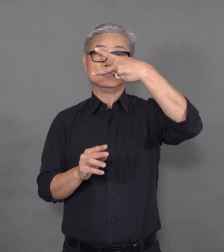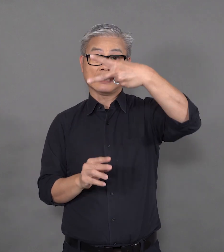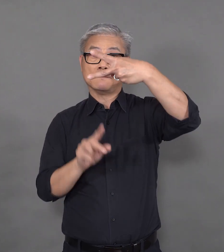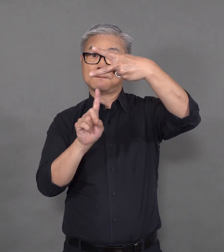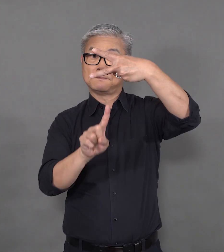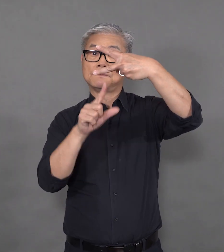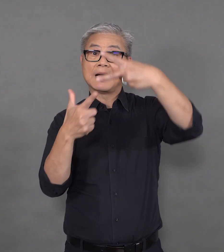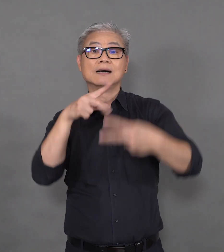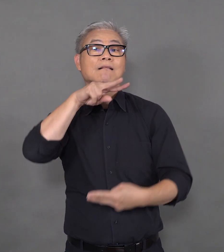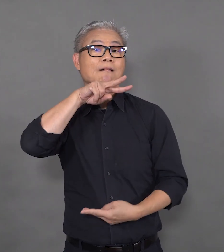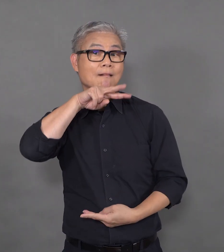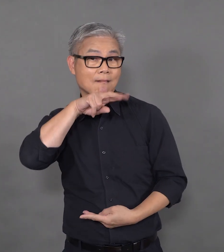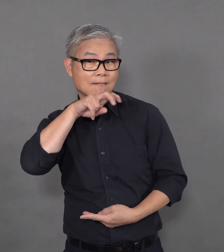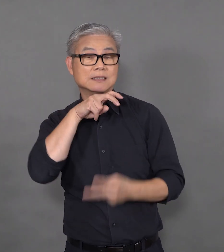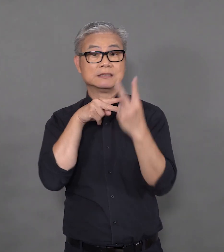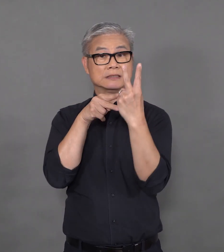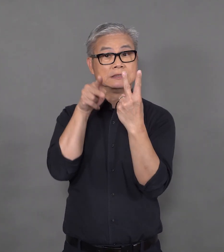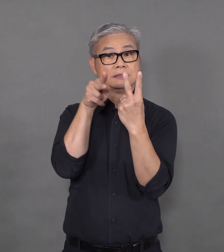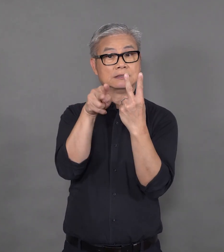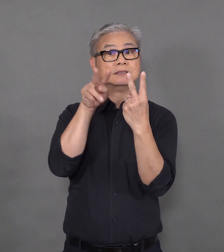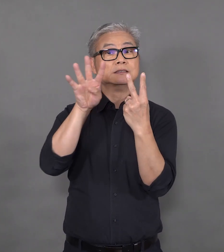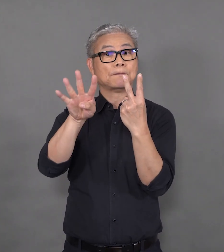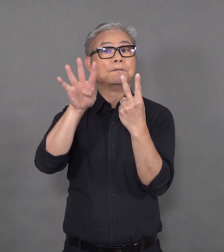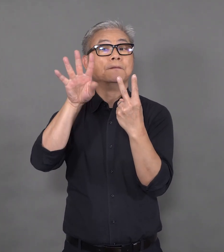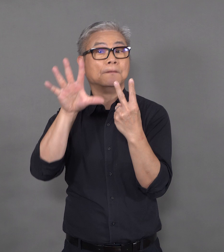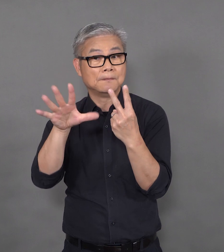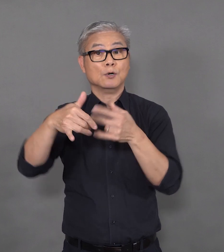二月十八日（星期六）下午2時45分場次